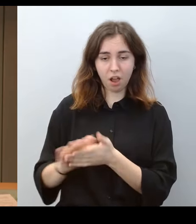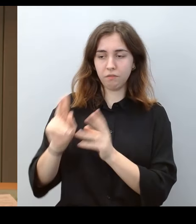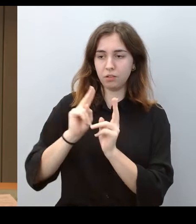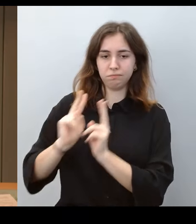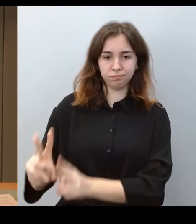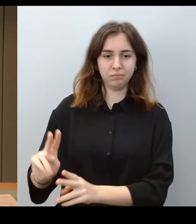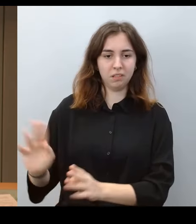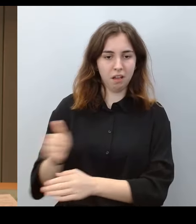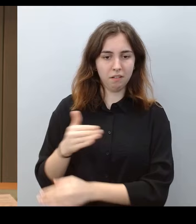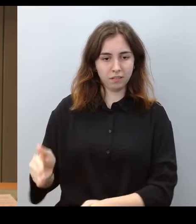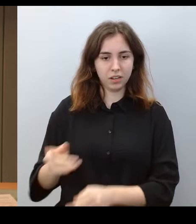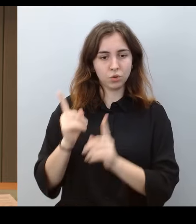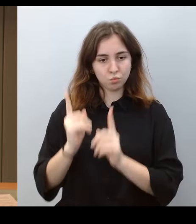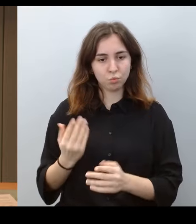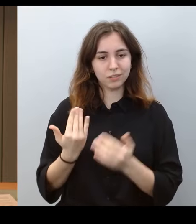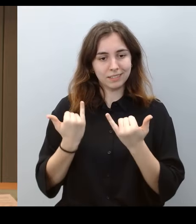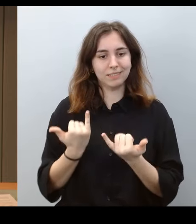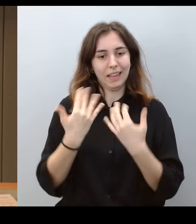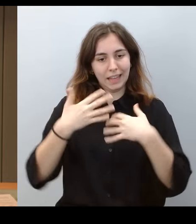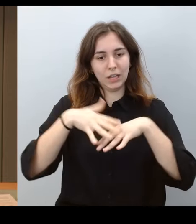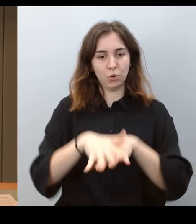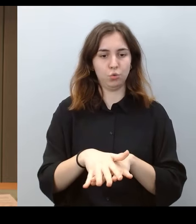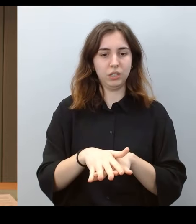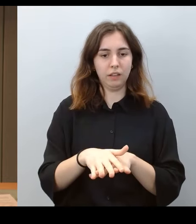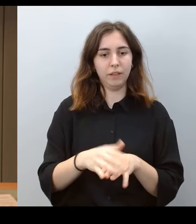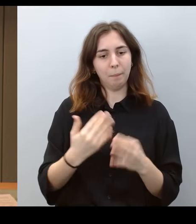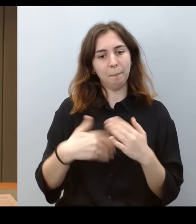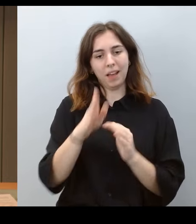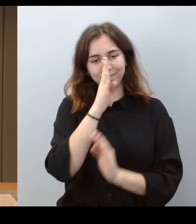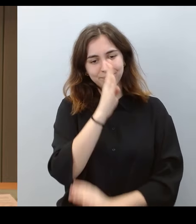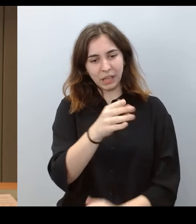die Fraktion Bündnis 90/Die Grünen und hier der Kollege Kurth. Bitte schön.